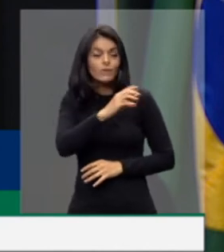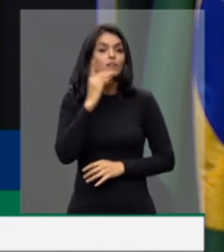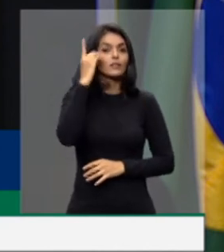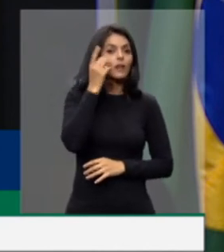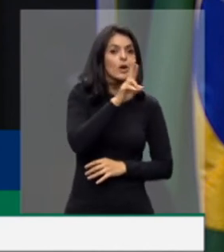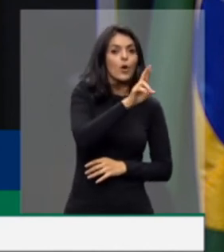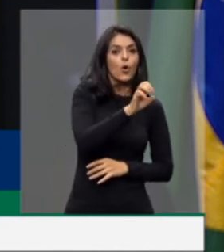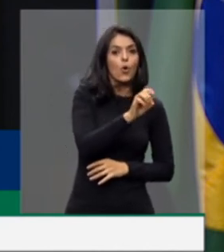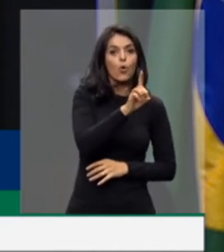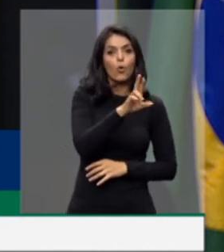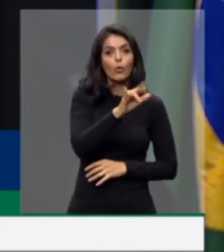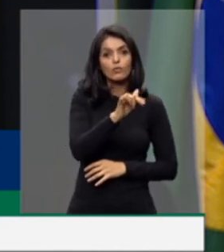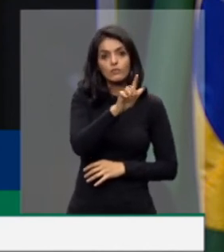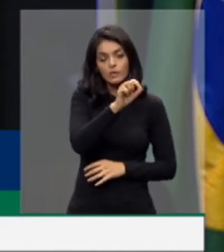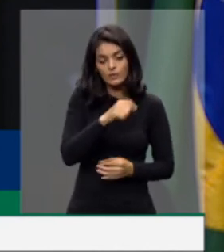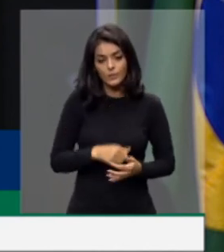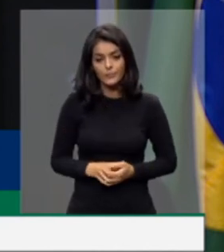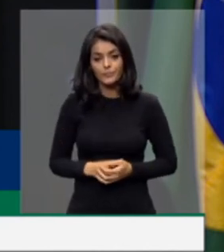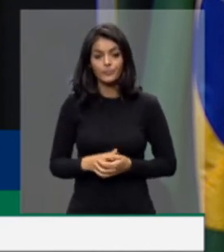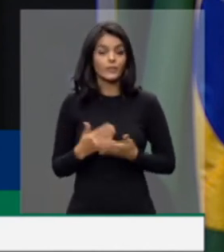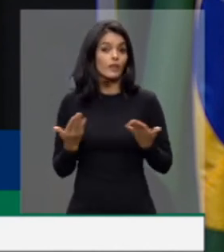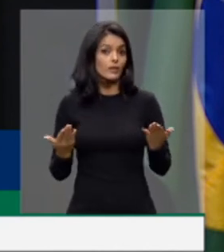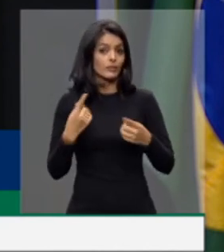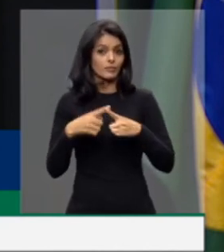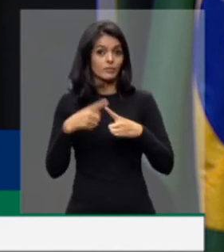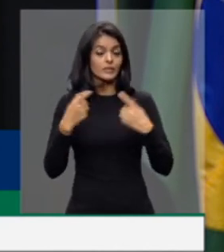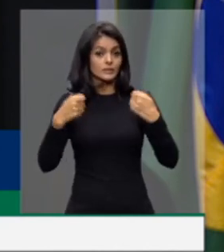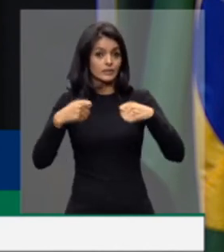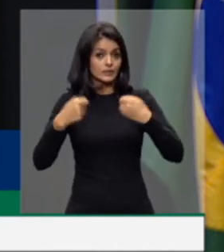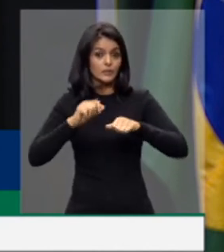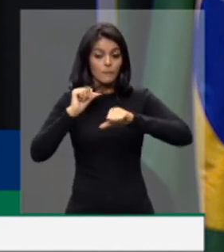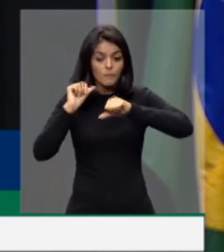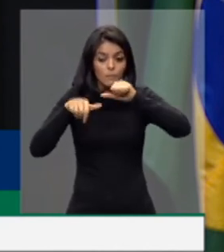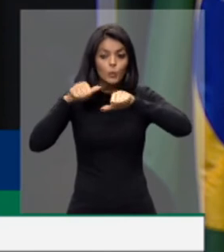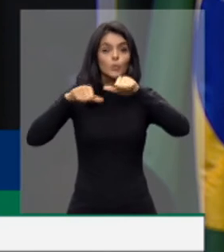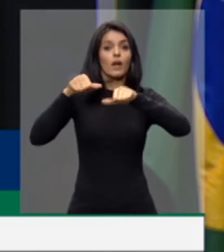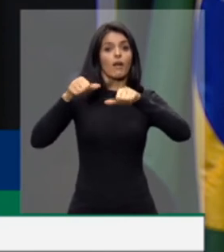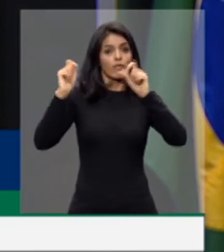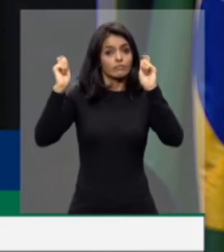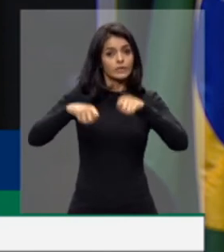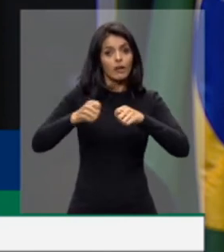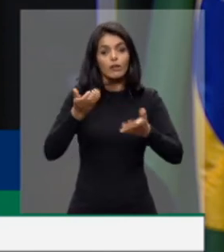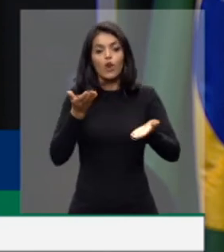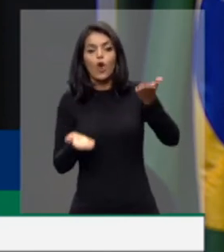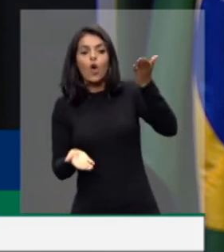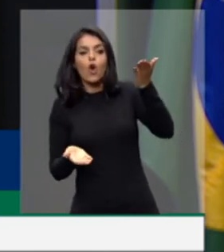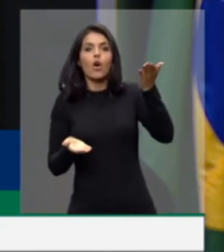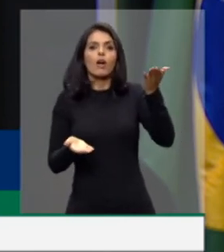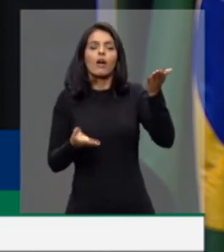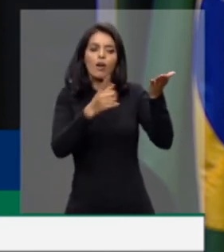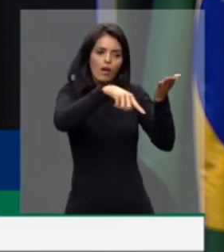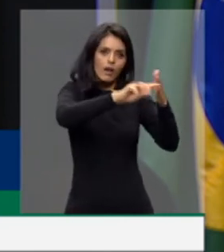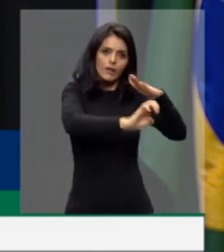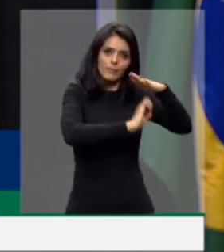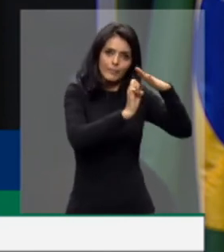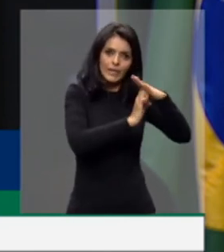A EMENDA DE PLENÁRIO NÚMERO 17 E EMENDA DA COMISSÃO 149, DO DEPUTADO RODRIGO AGOSTINHO,